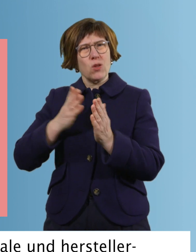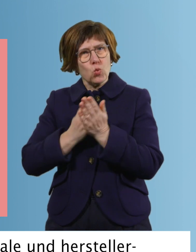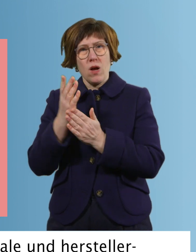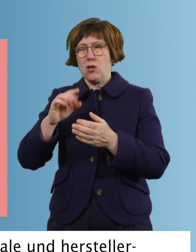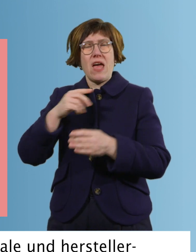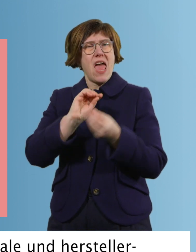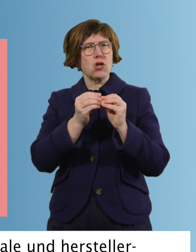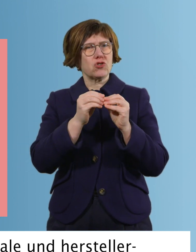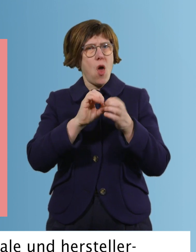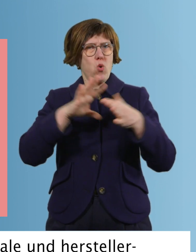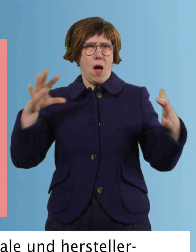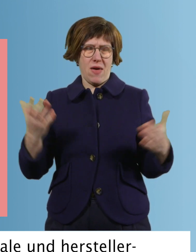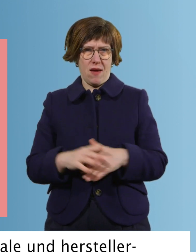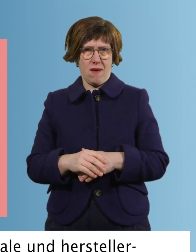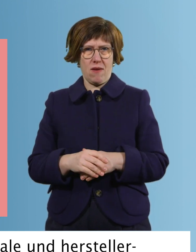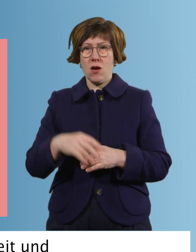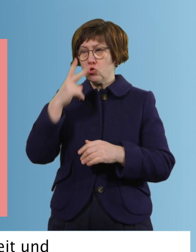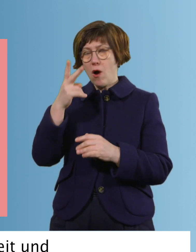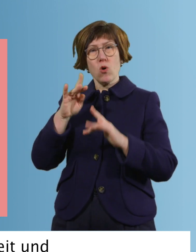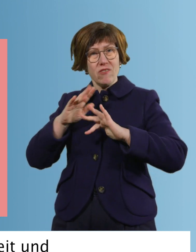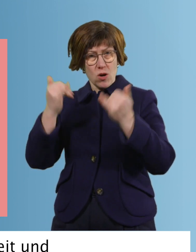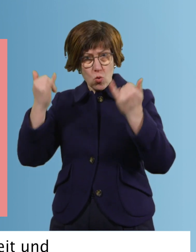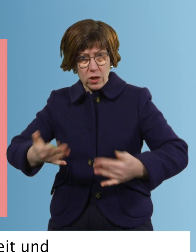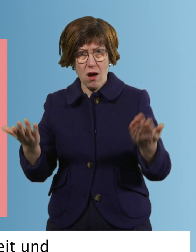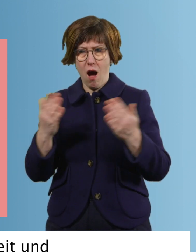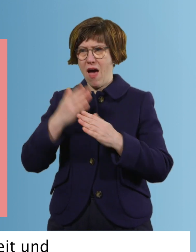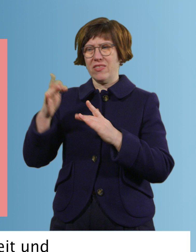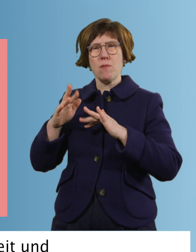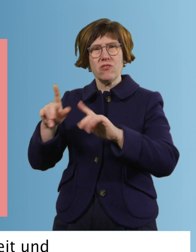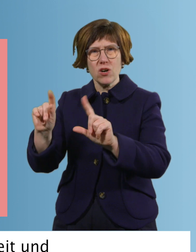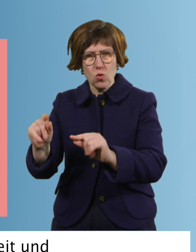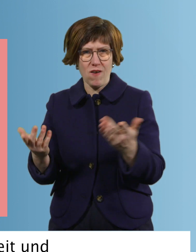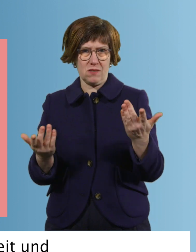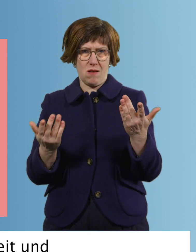Kontrolle statt. Diese erfasst die Wirksamkeit und mögliche Nebenwirkungen.